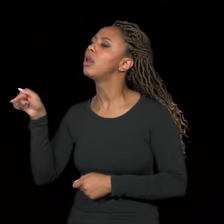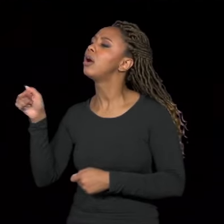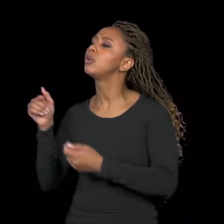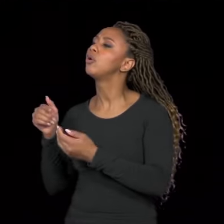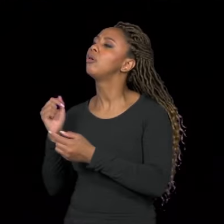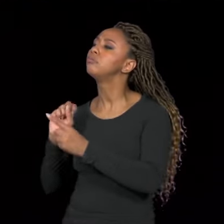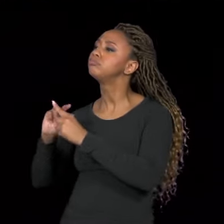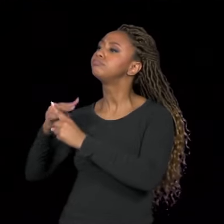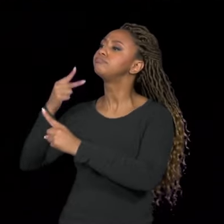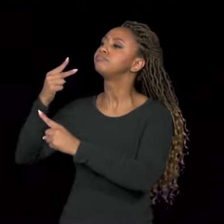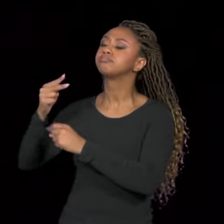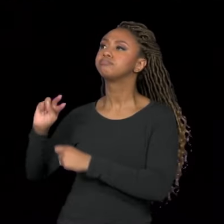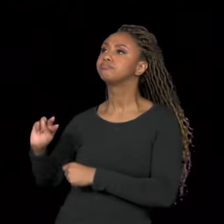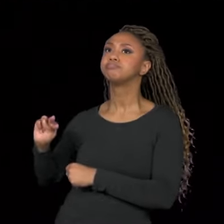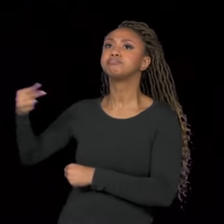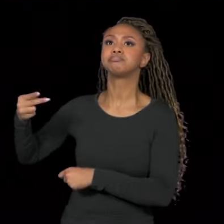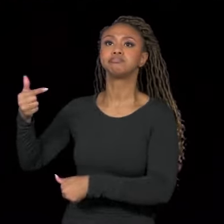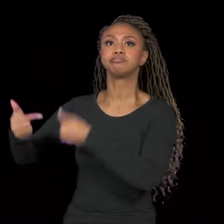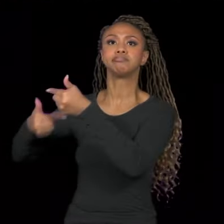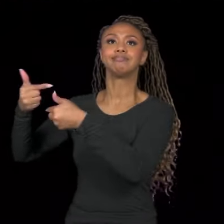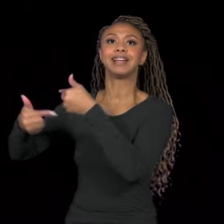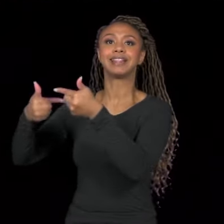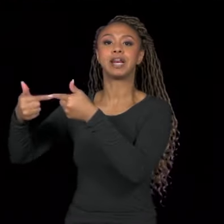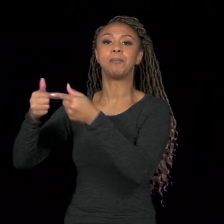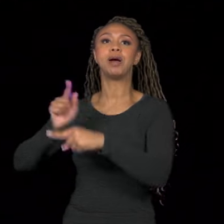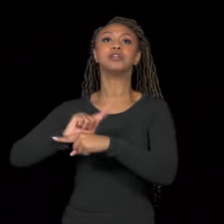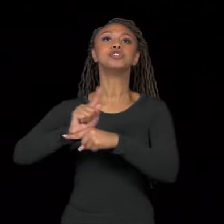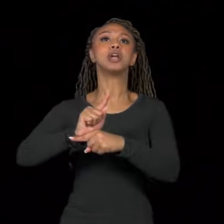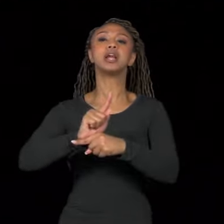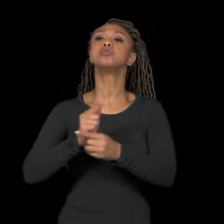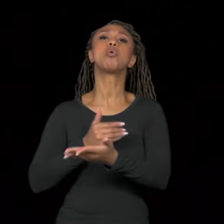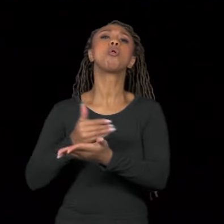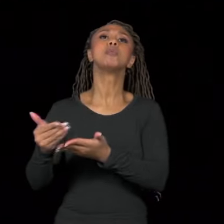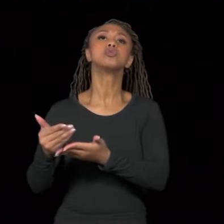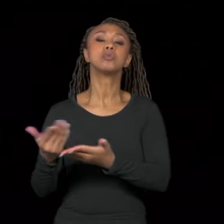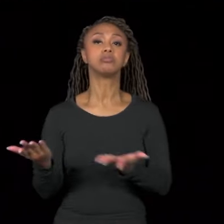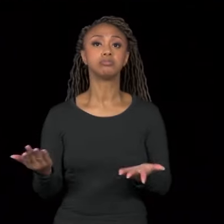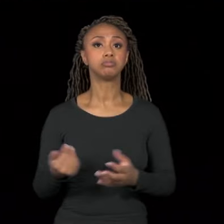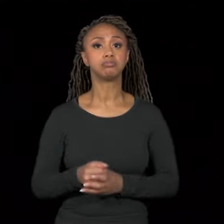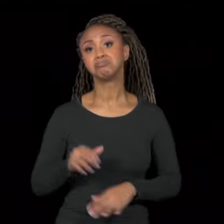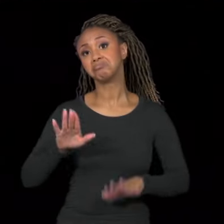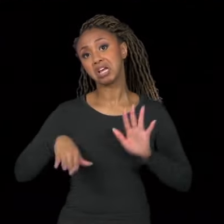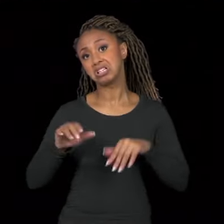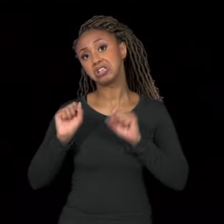DEPARTAMENTO? PORQUE EU POSSO TER UM FUNCIONÁRIO GERENCIANDO AQUELE DEPARTAMENTO, EM DETERMINADO MOMENTO MUDA O FUNCIONÁRIO QUE GERENCIA AQUELE